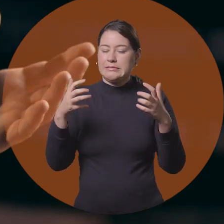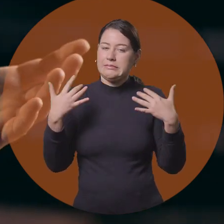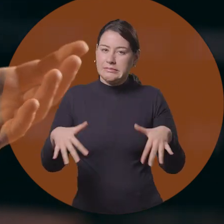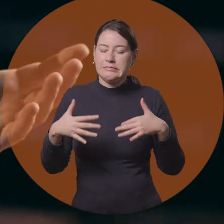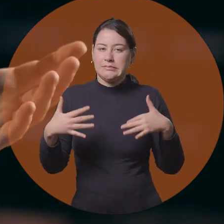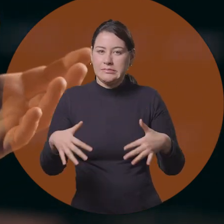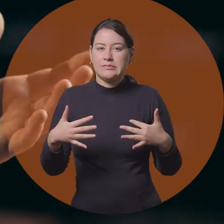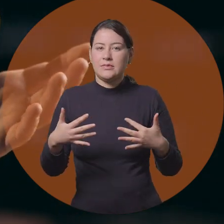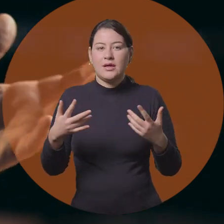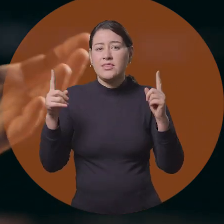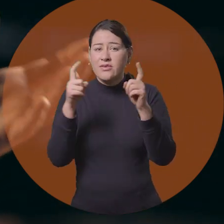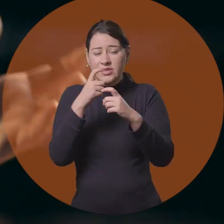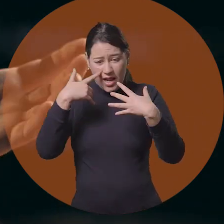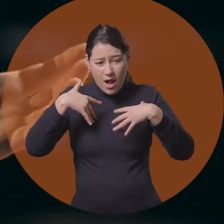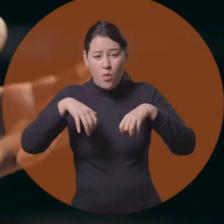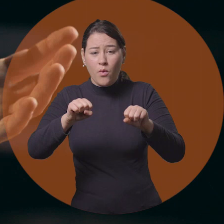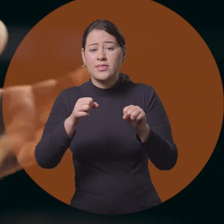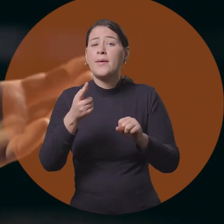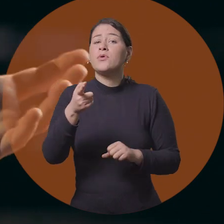es que es difícil encontrar cuál es, pero tenés uno. Tenés uno.